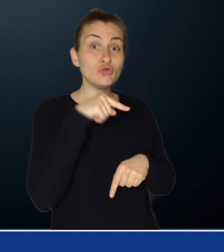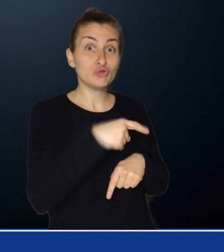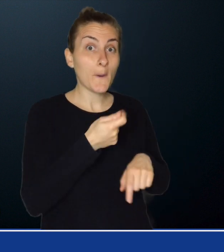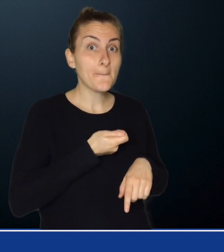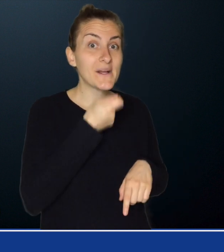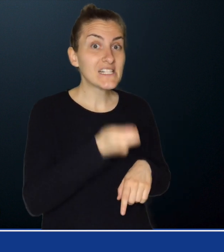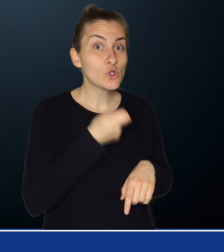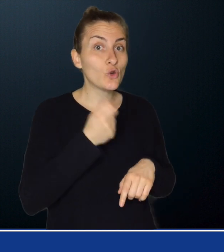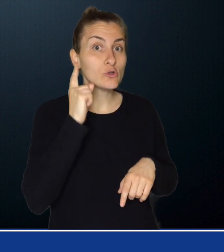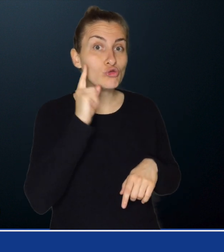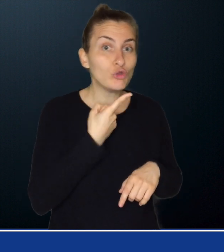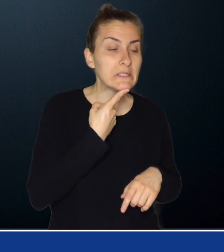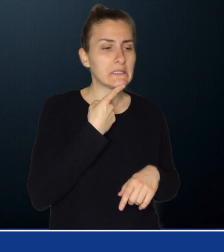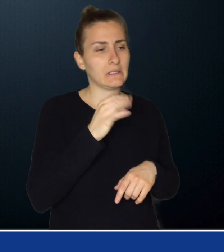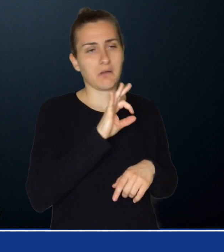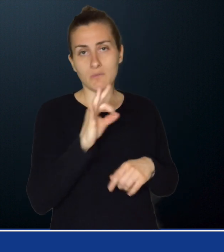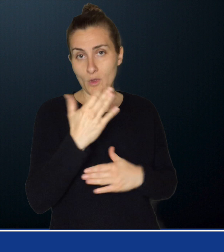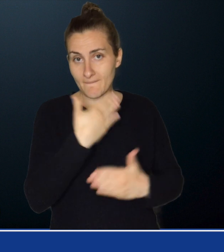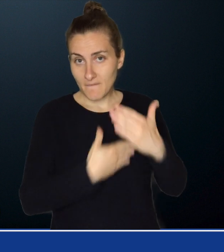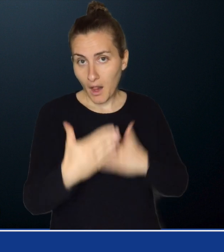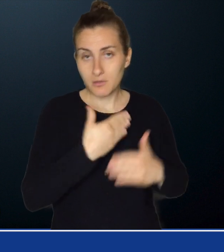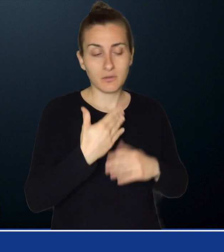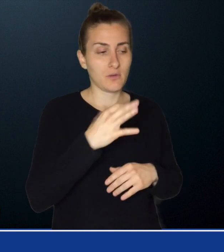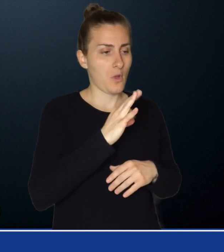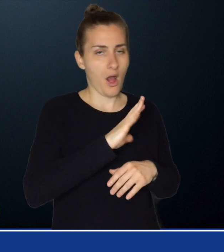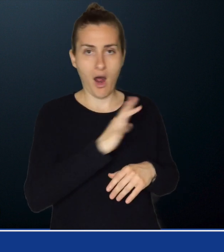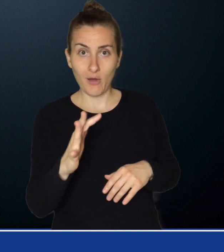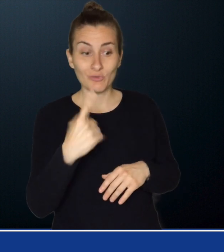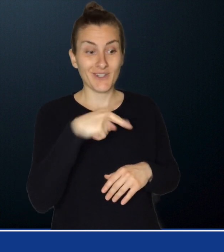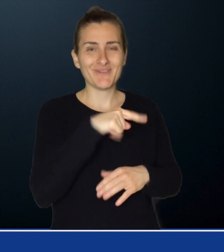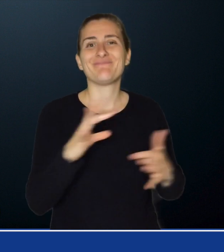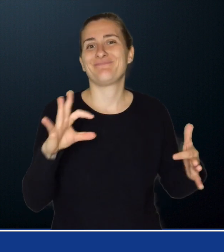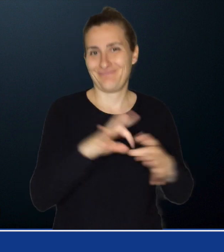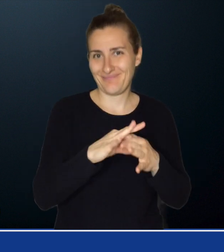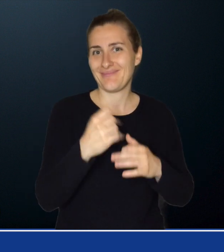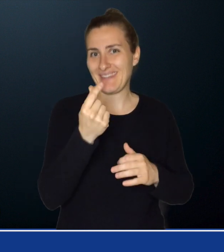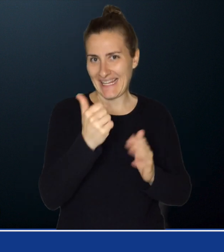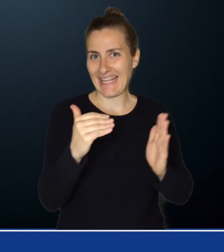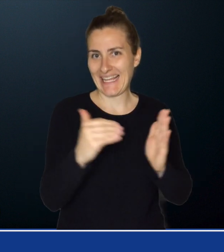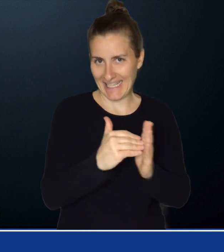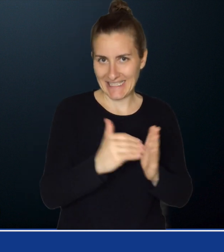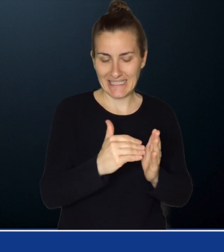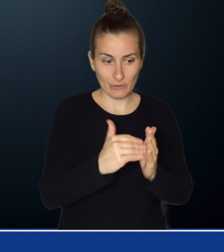Anche per quanto riguarda le pensioni (di sordità, invalidità o altro), che invece sono legate al reddito,